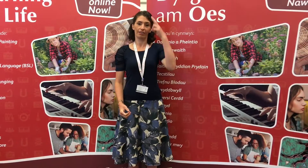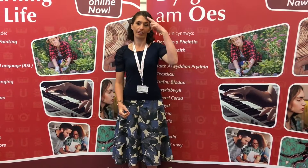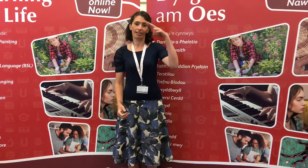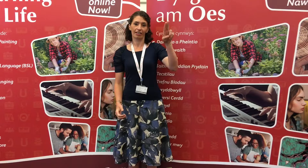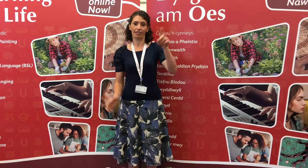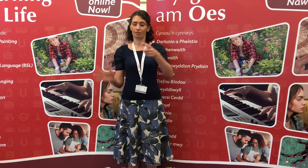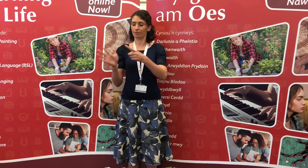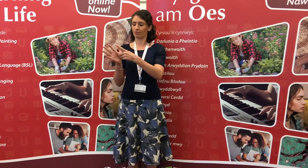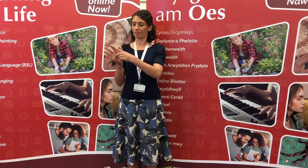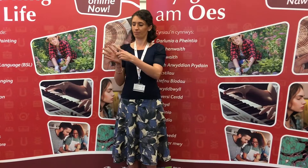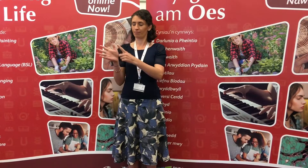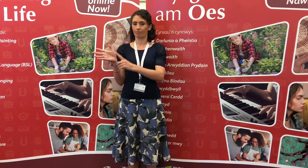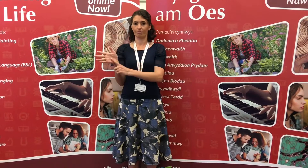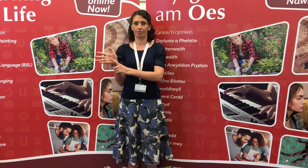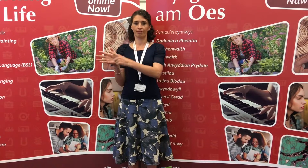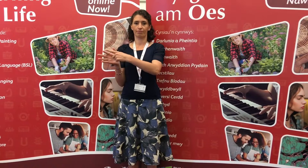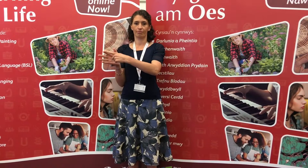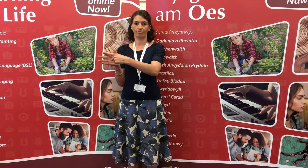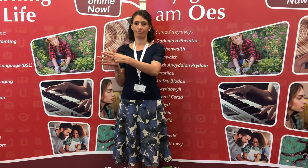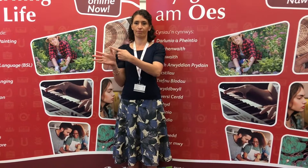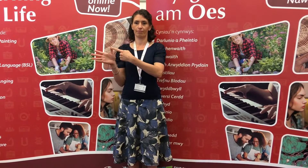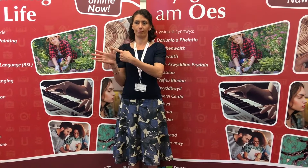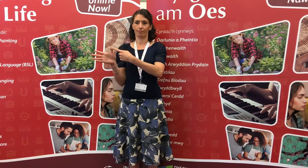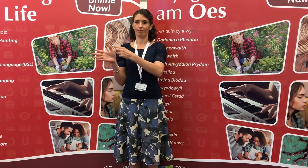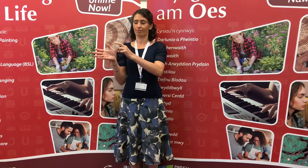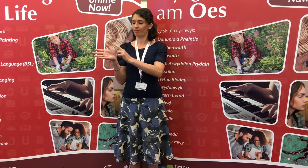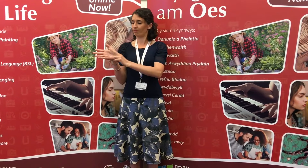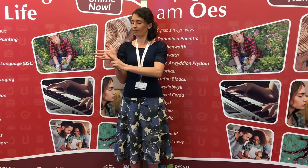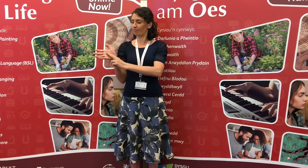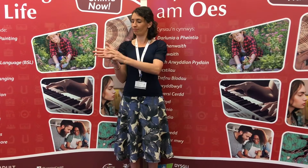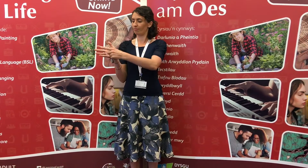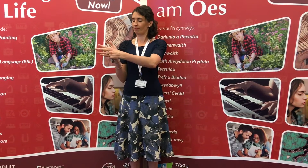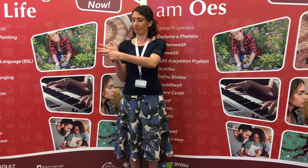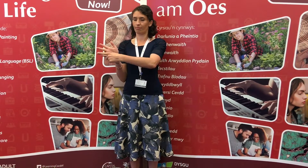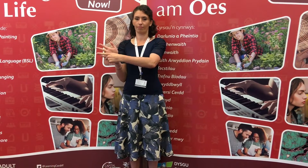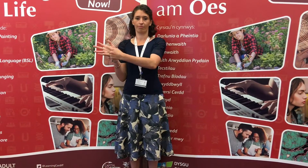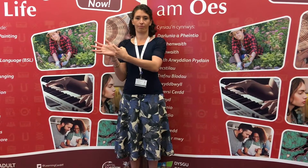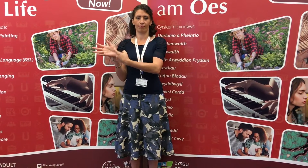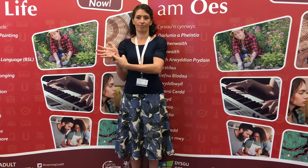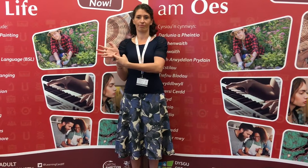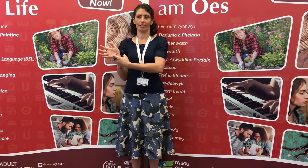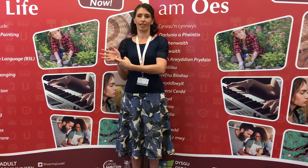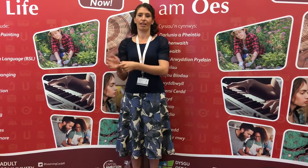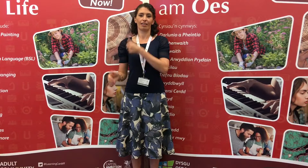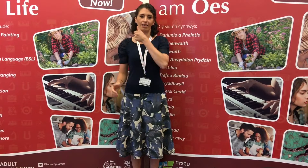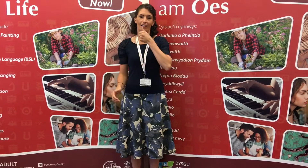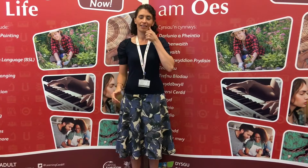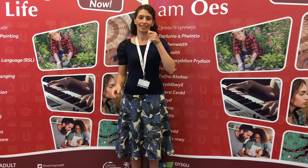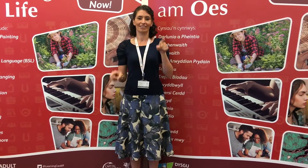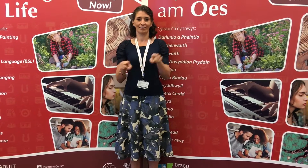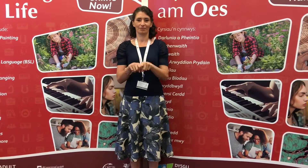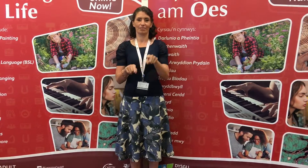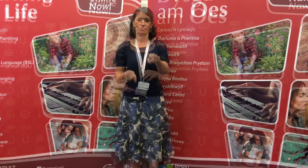I am the BSL tutor for the level 2 course that will be ran every Thursday 7-9. Fi yw’r tiwtor IAP ar gyfer cwrs lefel 2 a fydd bob dydd Iau 7-9.